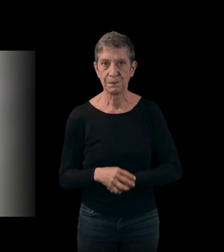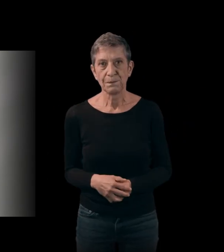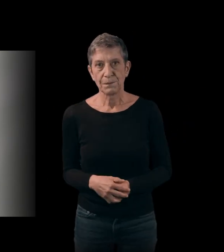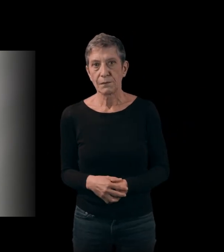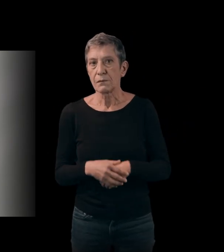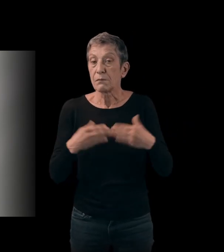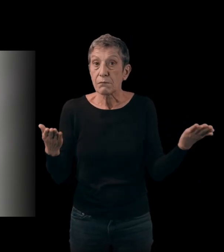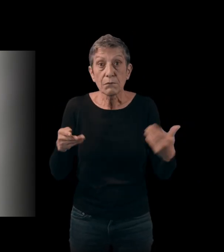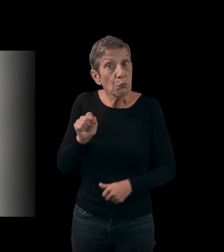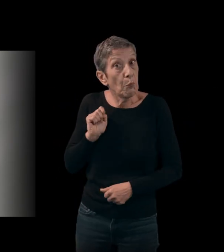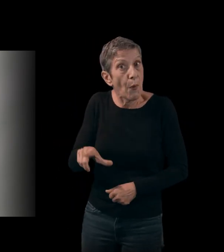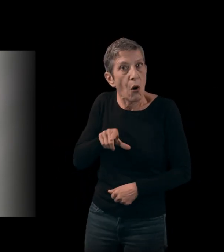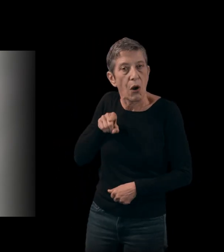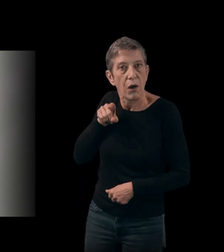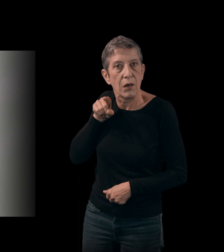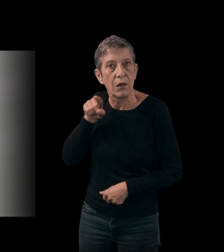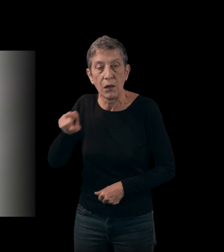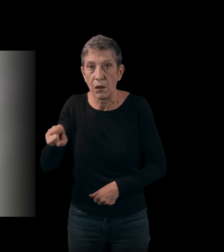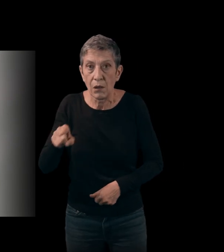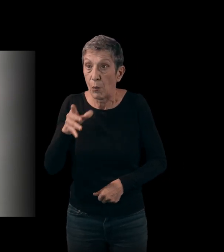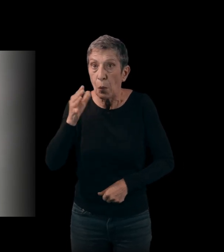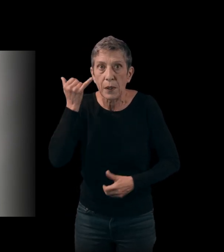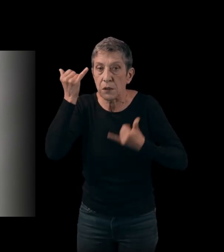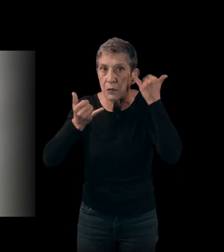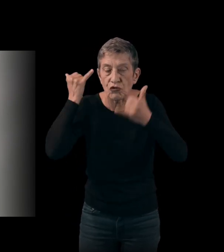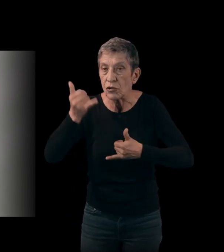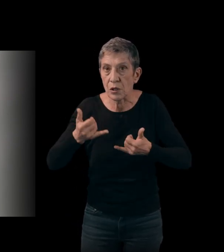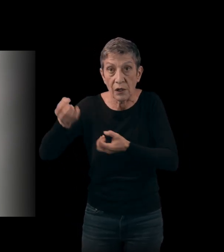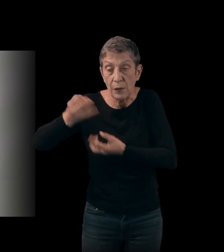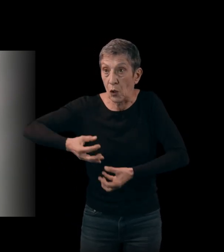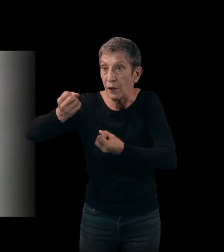Petit Paul ne pouvait pas imaginer la cascade des événements : il poussait en silence, son cœur battait la chamade.